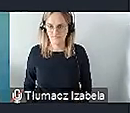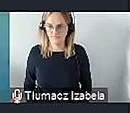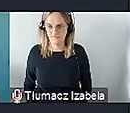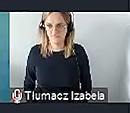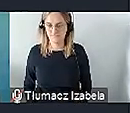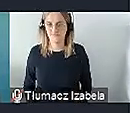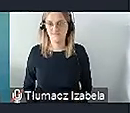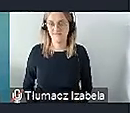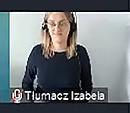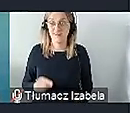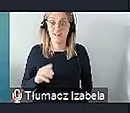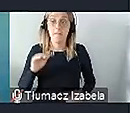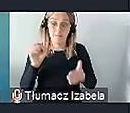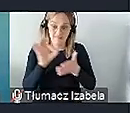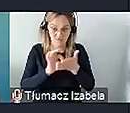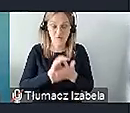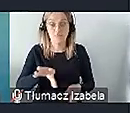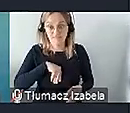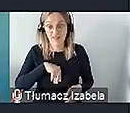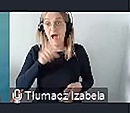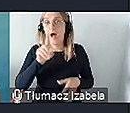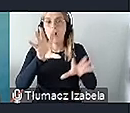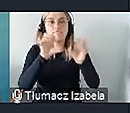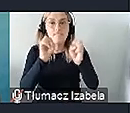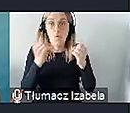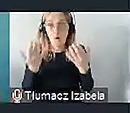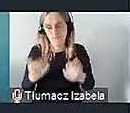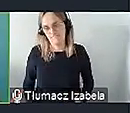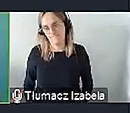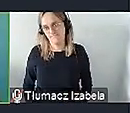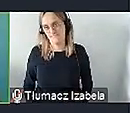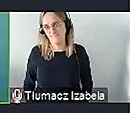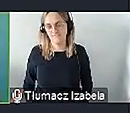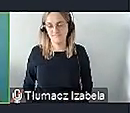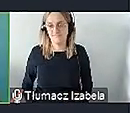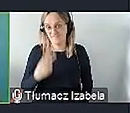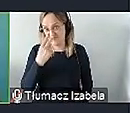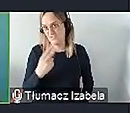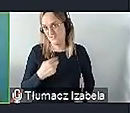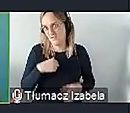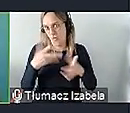"Narysować mogę, ale nie wiem, jak będzie z rozpoznaniem". Ja tu też miałem, jak widać, problemy z rozpoznaniem,